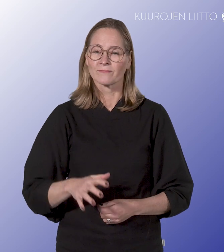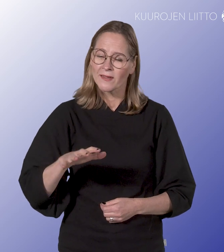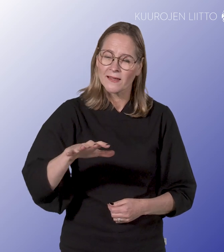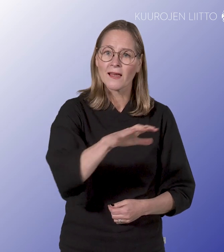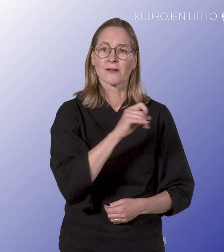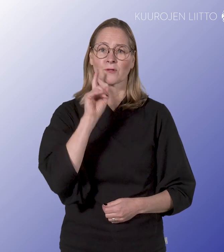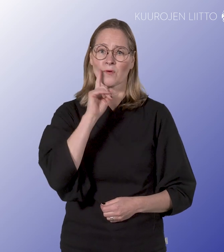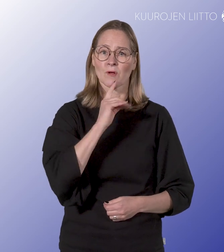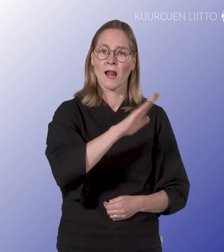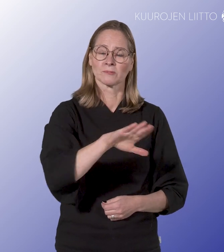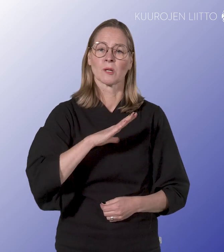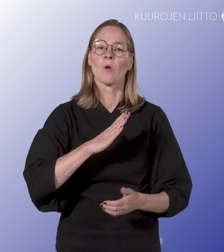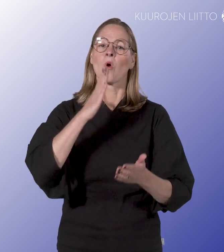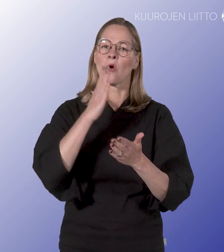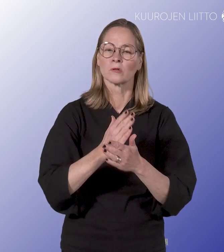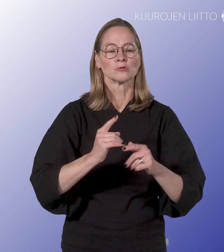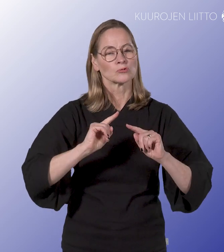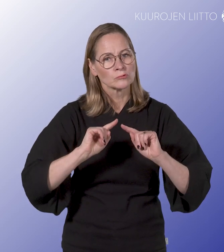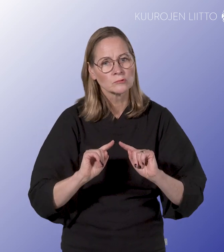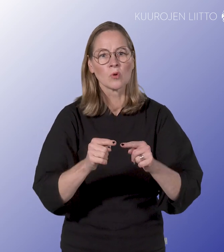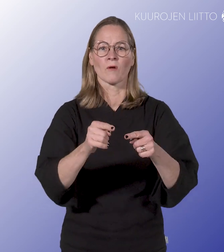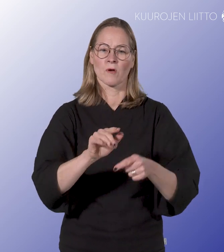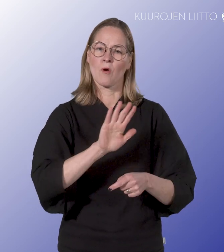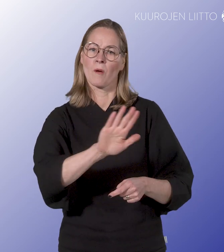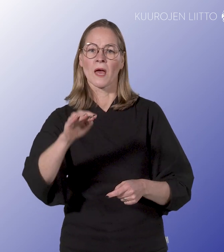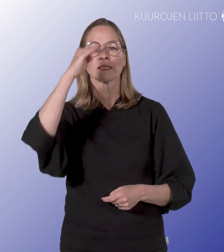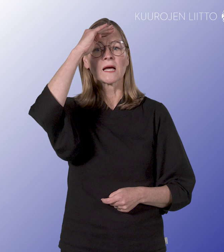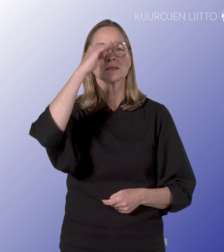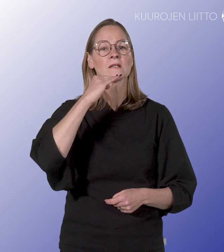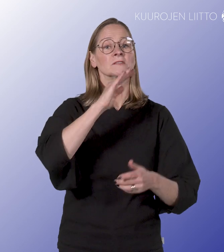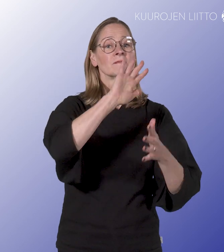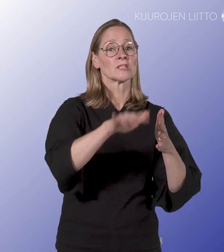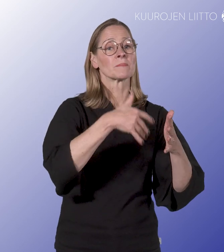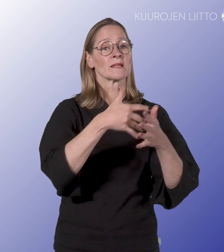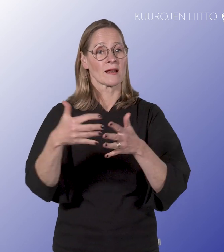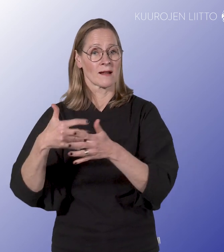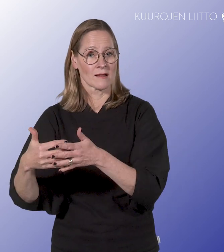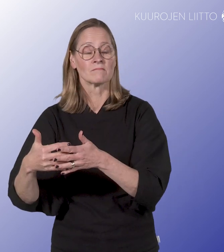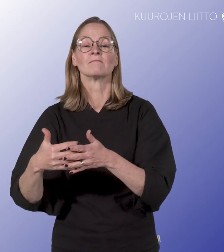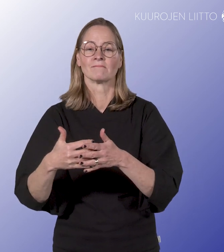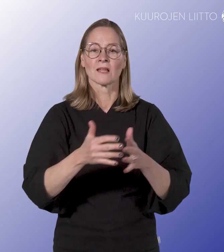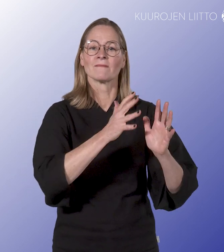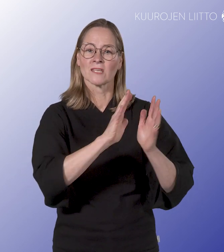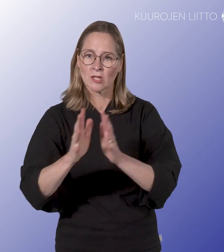Kaikilla kuuroilla lapsilla on oikeus sujuvasti omilla kansallisilla viittomakielillä viittoviin -